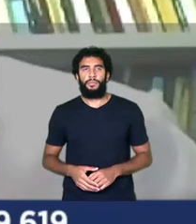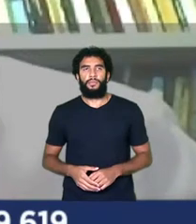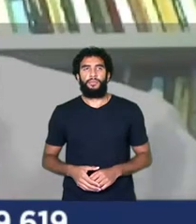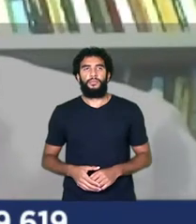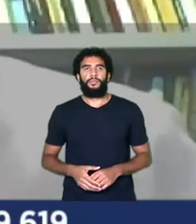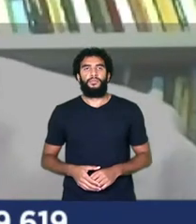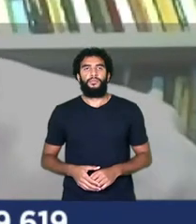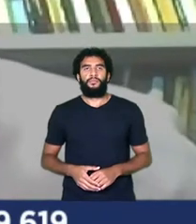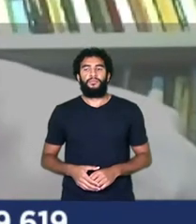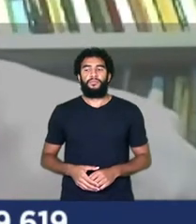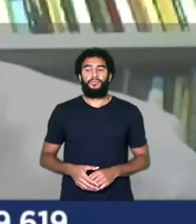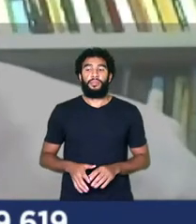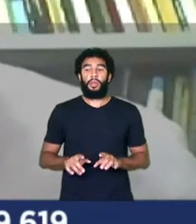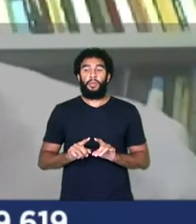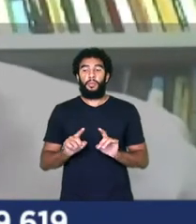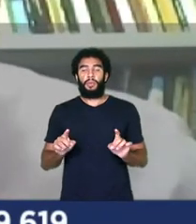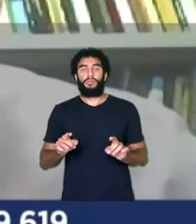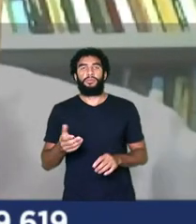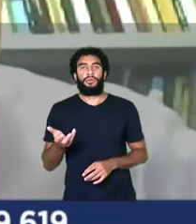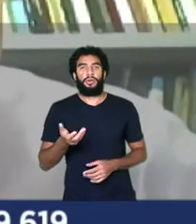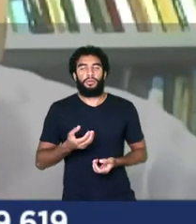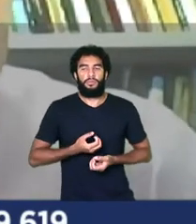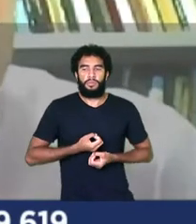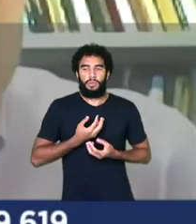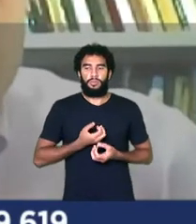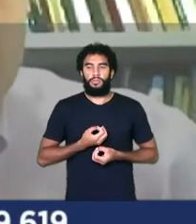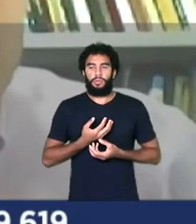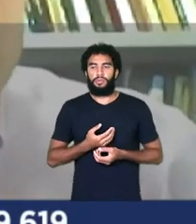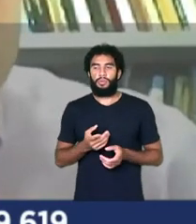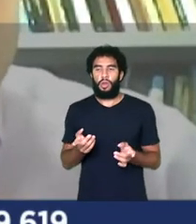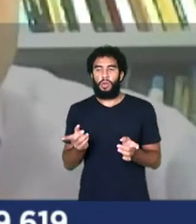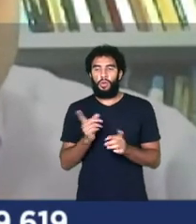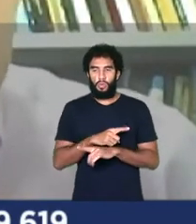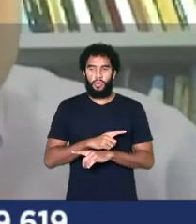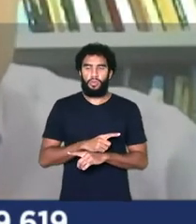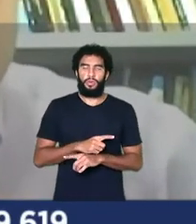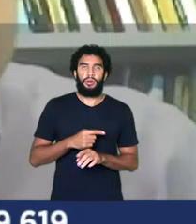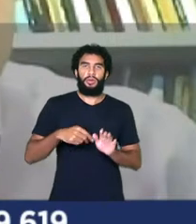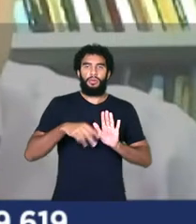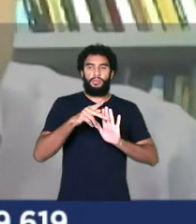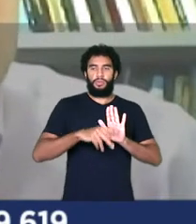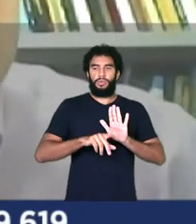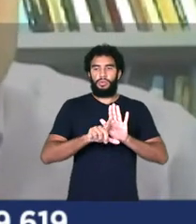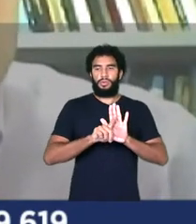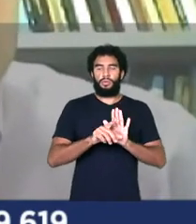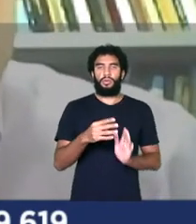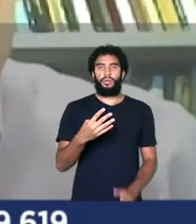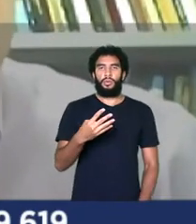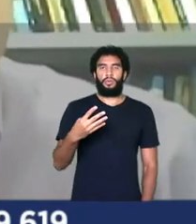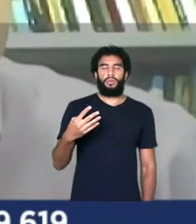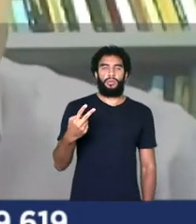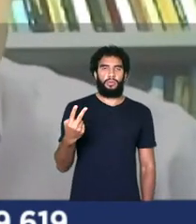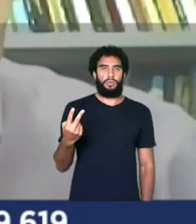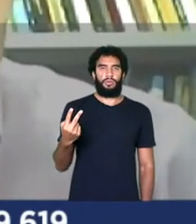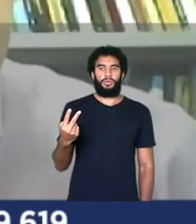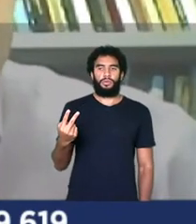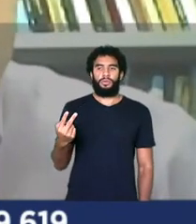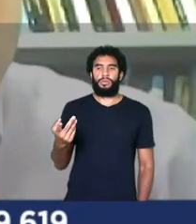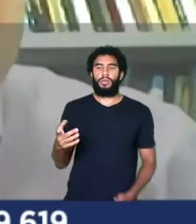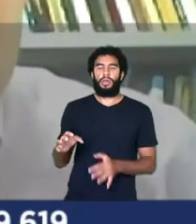[DEPUTADO]: EXERCITO DEP [DEPUTADO]: EXCELÊNCIA PRESIDINDO O TRABALHO DA CÂMARA. QUERIA PRIMEIRAMENTE ME MANIFESTAR CONTRÁRIO AO PROJETO DE LEI 442, DE LIBERAÇÃO DE JOGOS